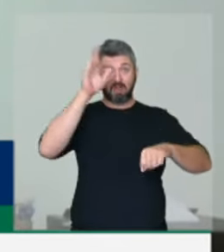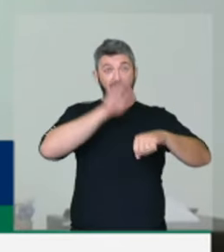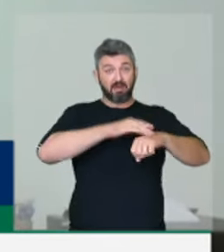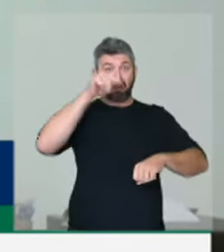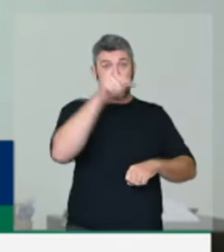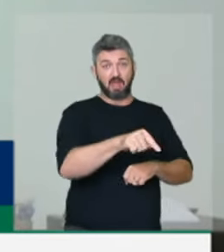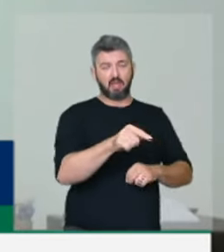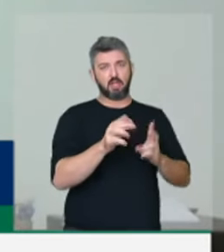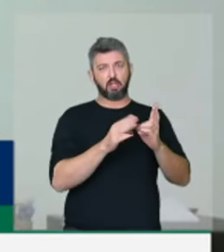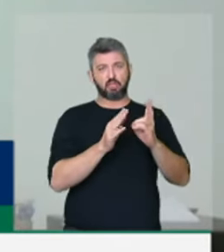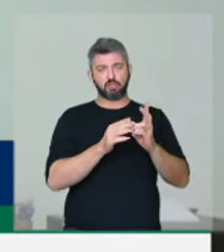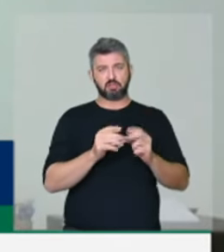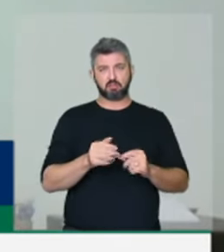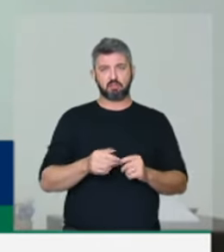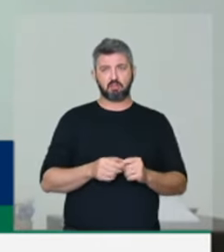PRÓPRIOS INDÍGENAS. NÓS TEMOS UMA REALIDADE TOTALMENTE